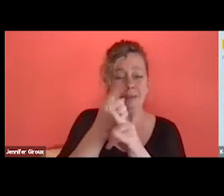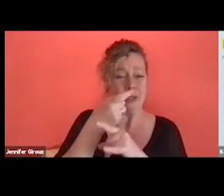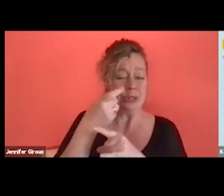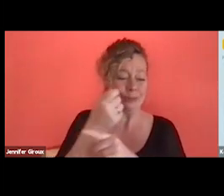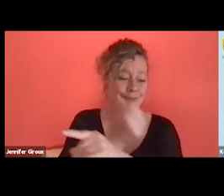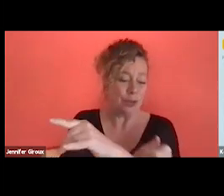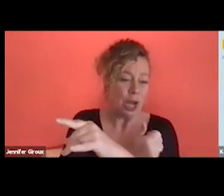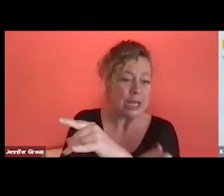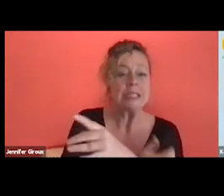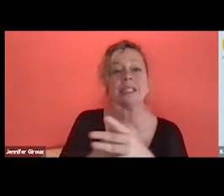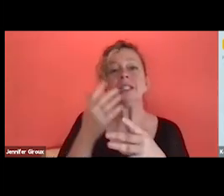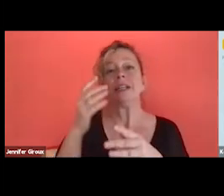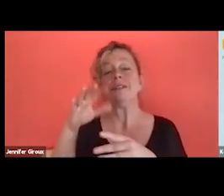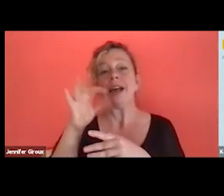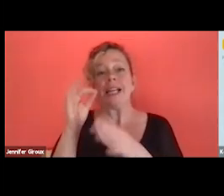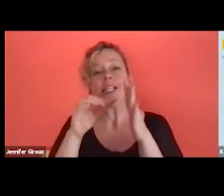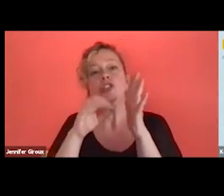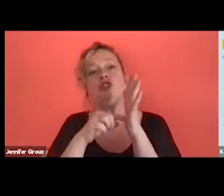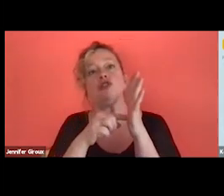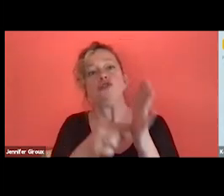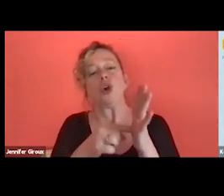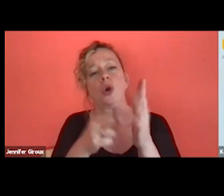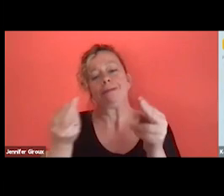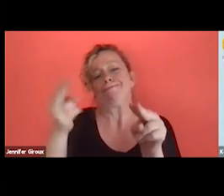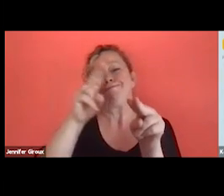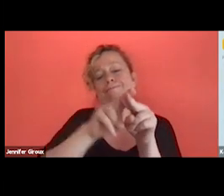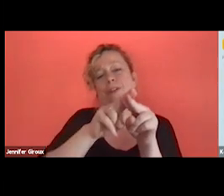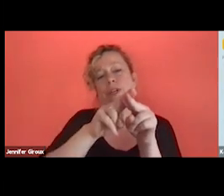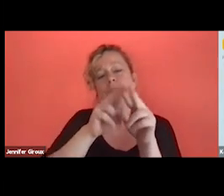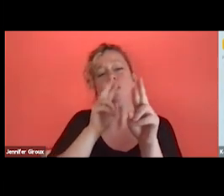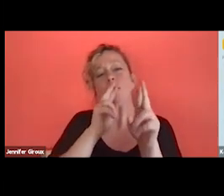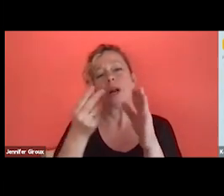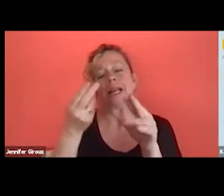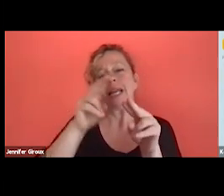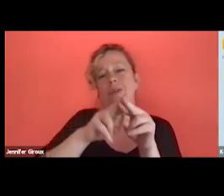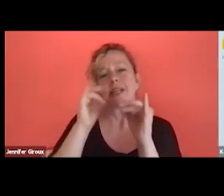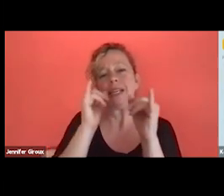Los resultados muestran que se ha informado de un aumento, un aumento de personas que comenzaron